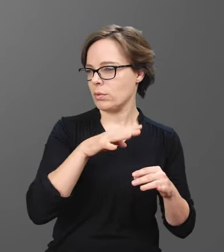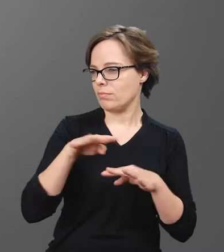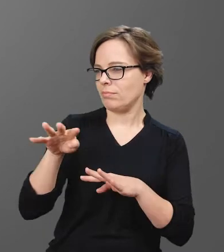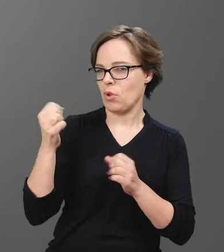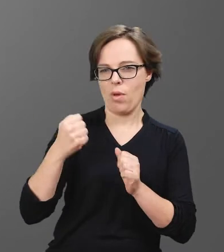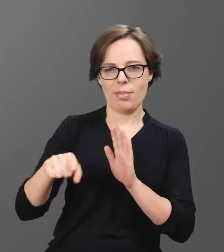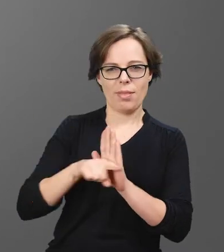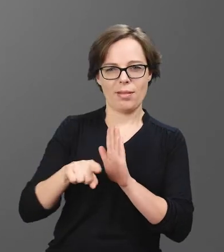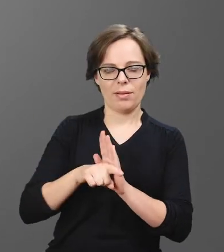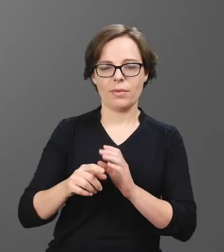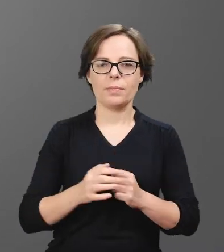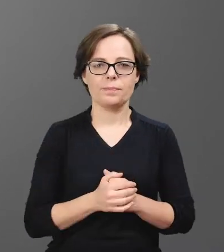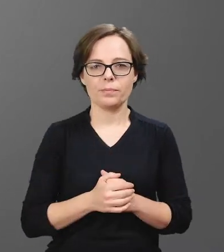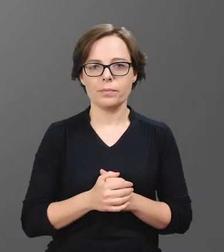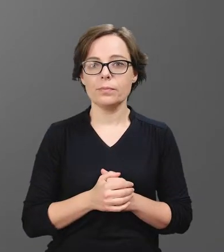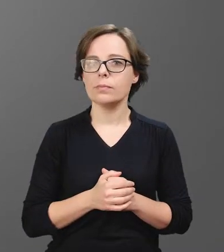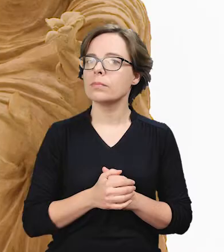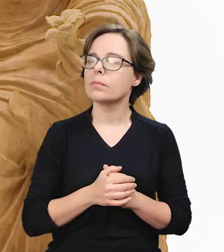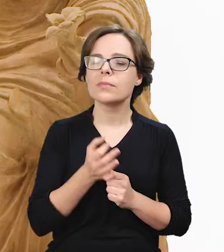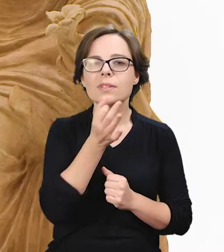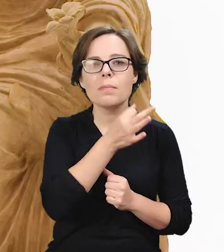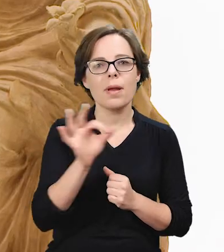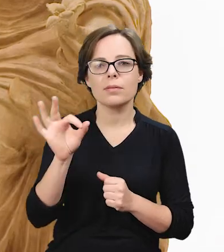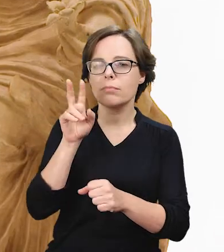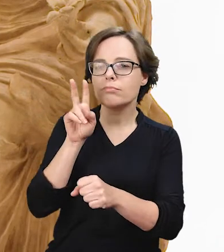Pod szczególnym nadzorem znajdowały się młode Greczynki,